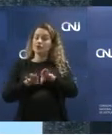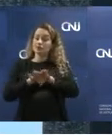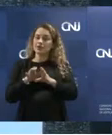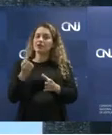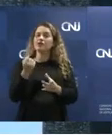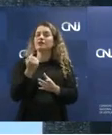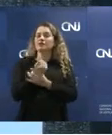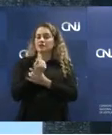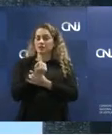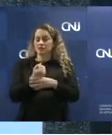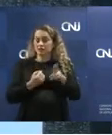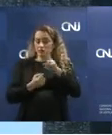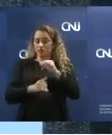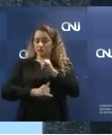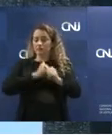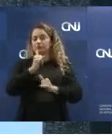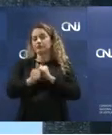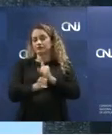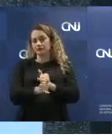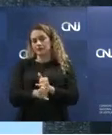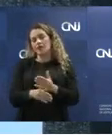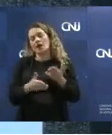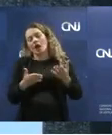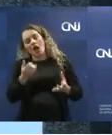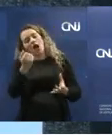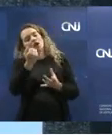A segurança jurídica, pelo entendimento do papel constitucional